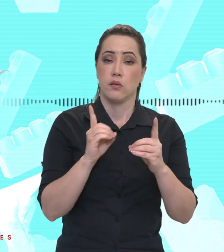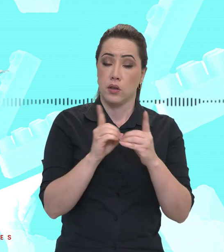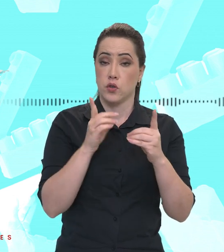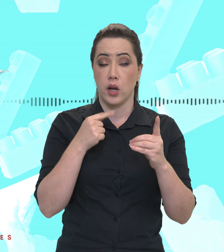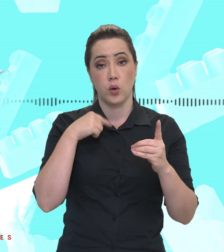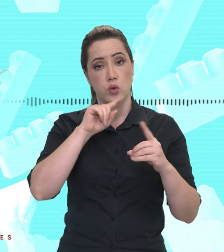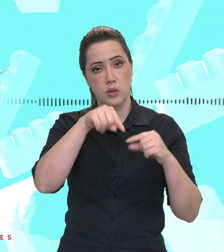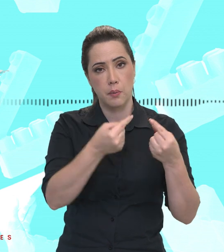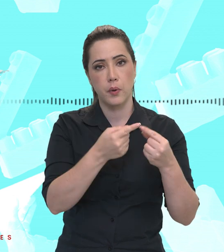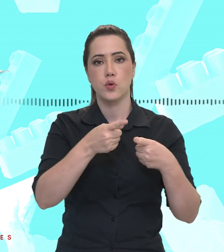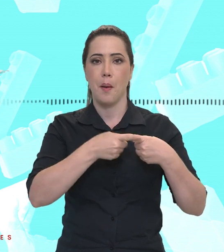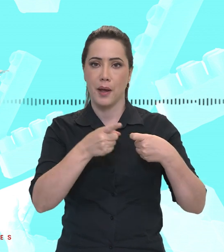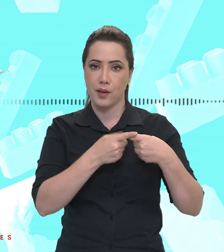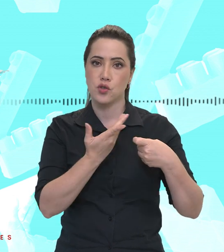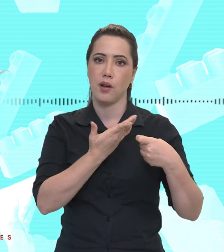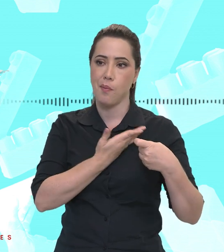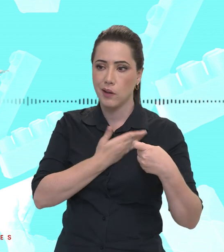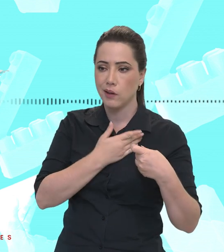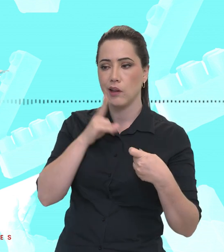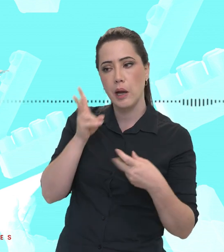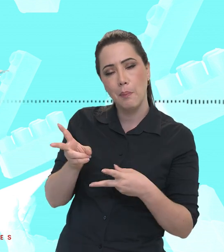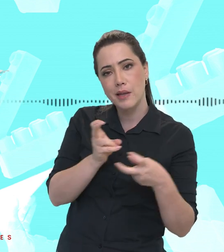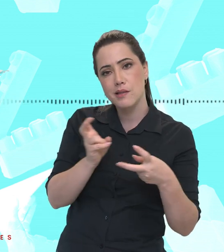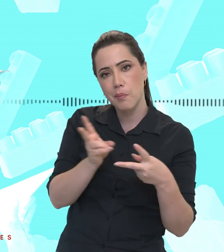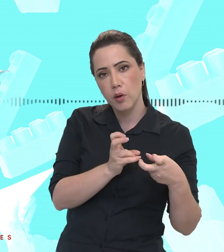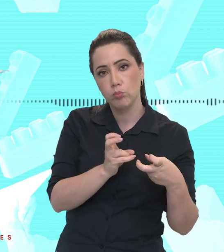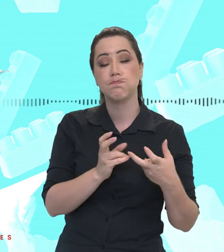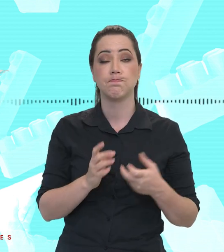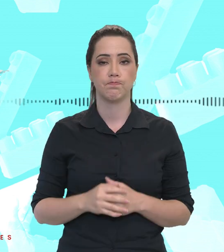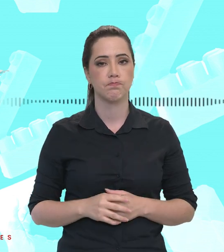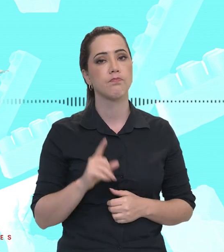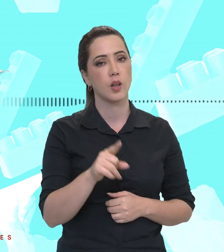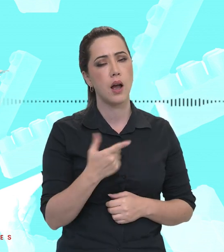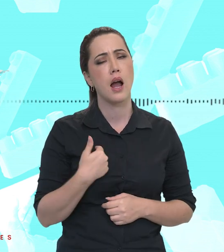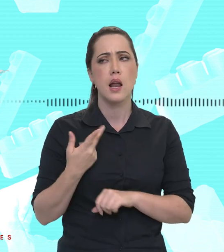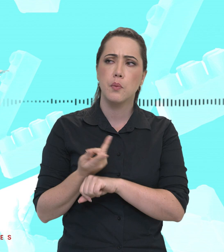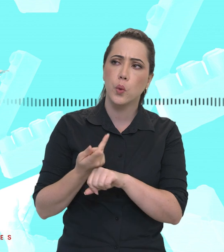evento sobre doenças raras. A partir daí, a vida do Fabinho mudou. Ele passou a pesquisar